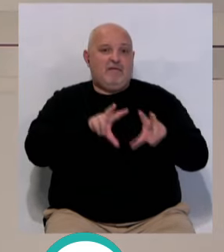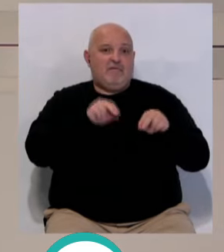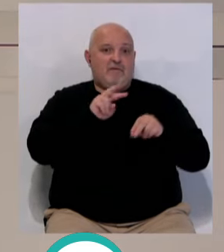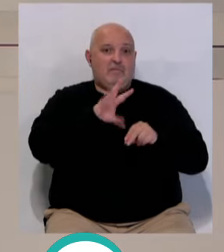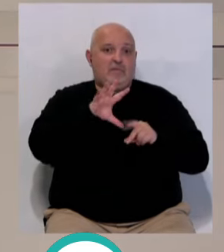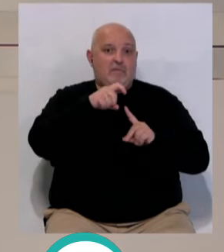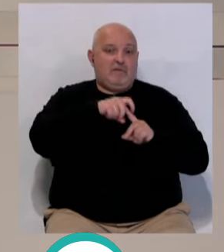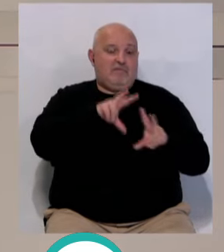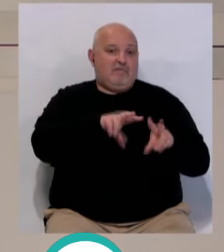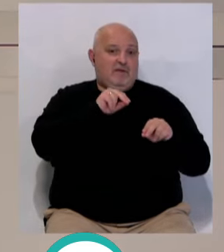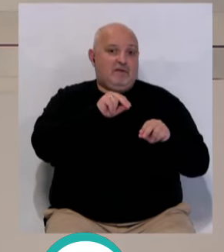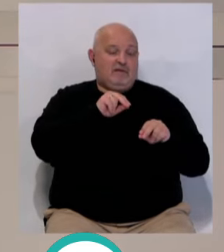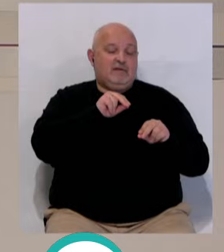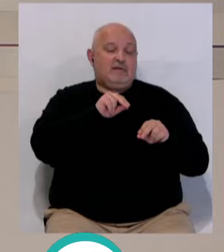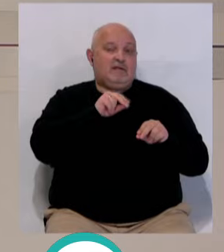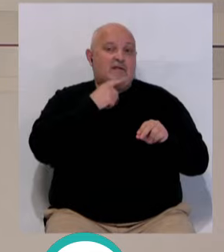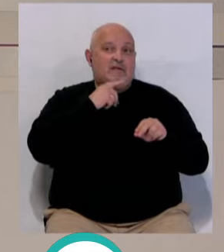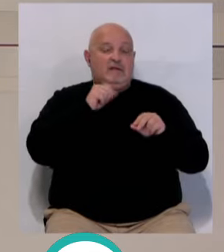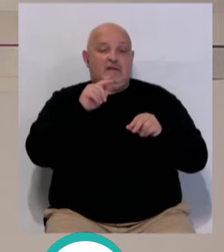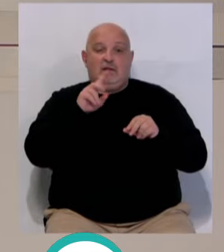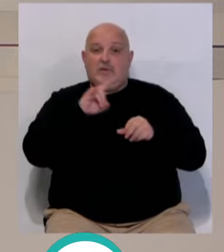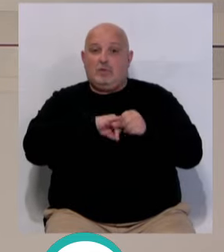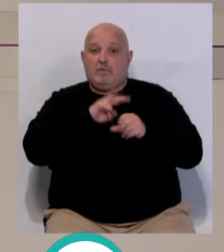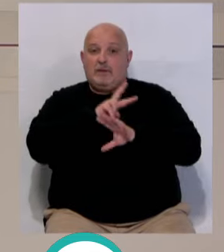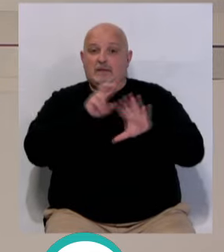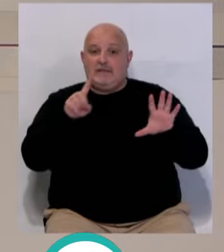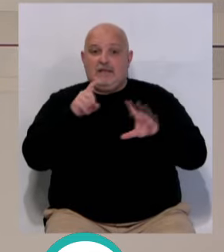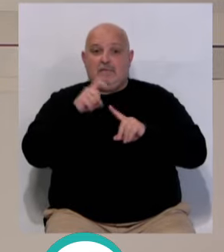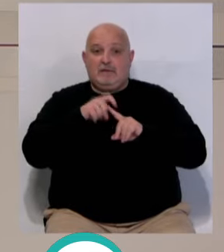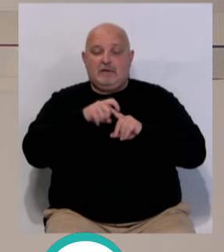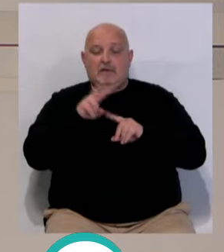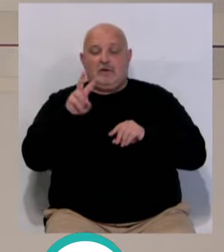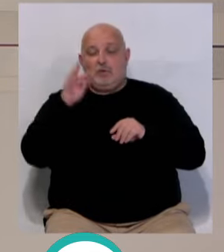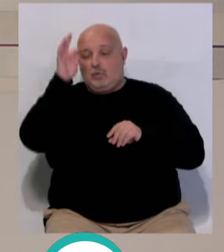de mayo de mayo pues ha confirmado que será entre el lunes 26 de mayo y el domingo 2 de junio fecha